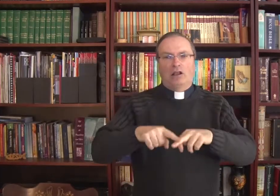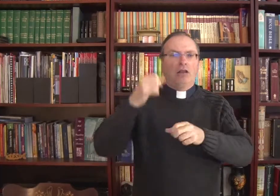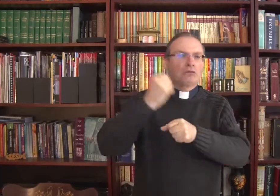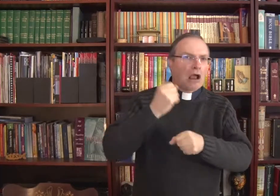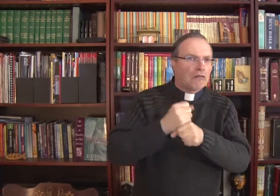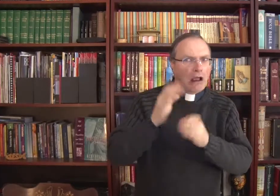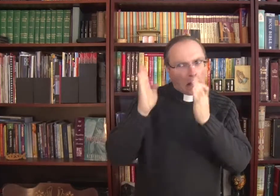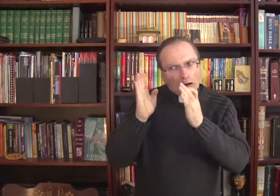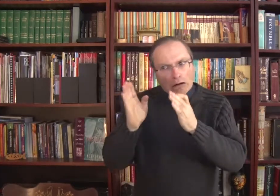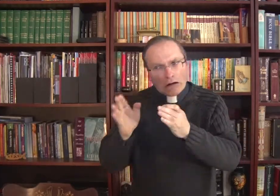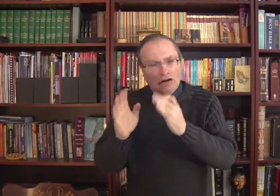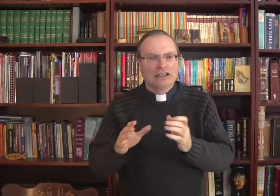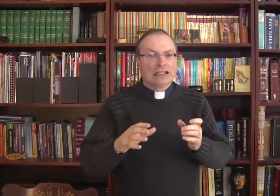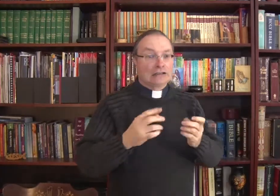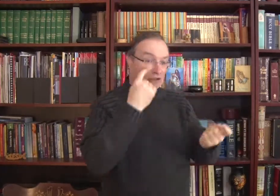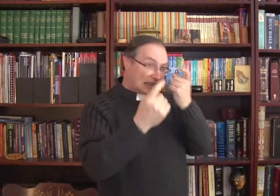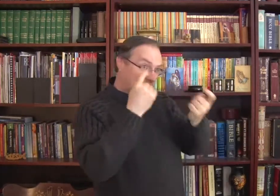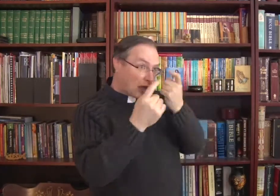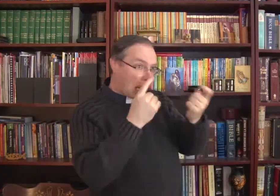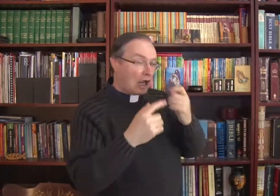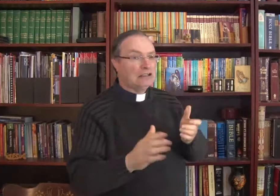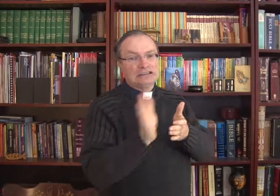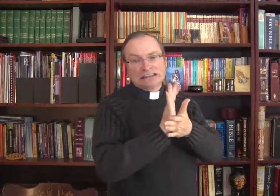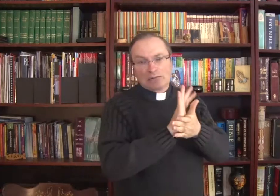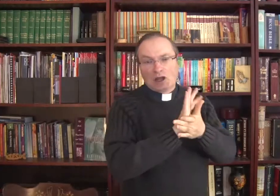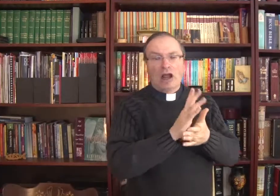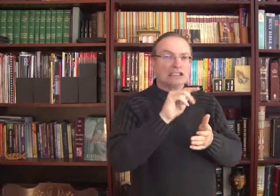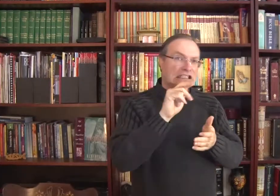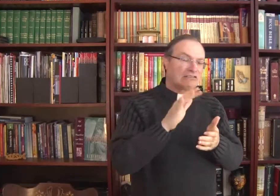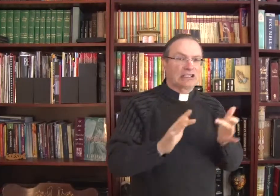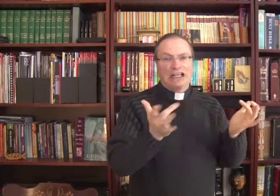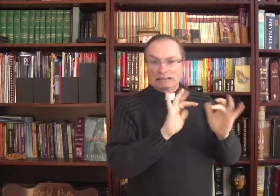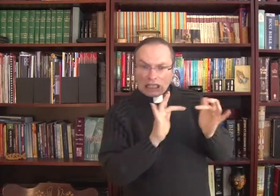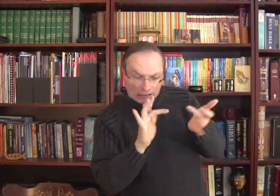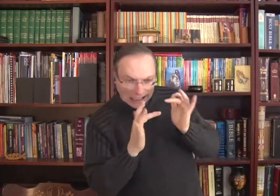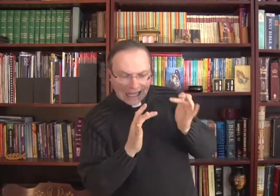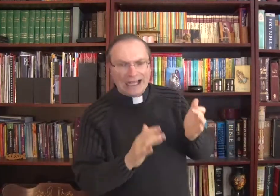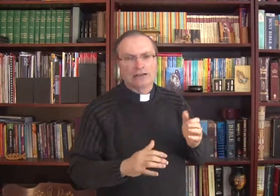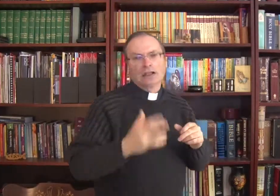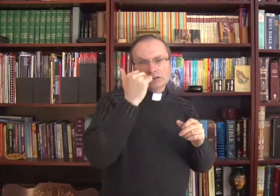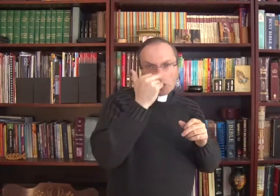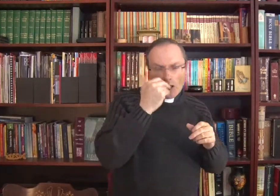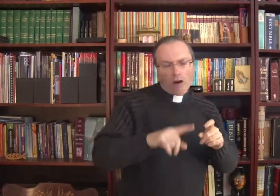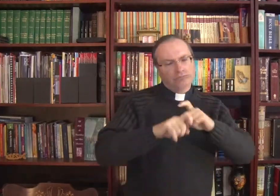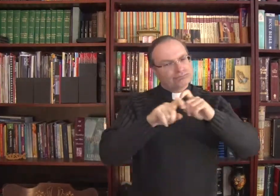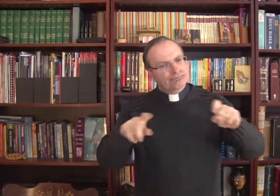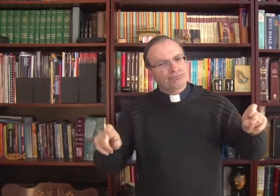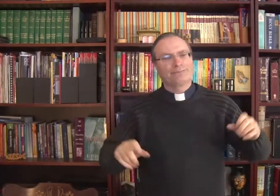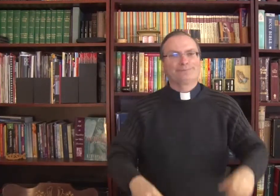travail, divertissement (cinéma, TV, internet), sport, etc.